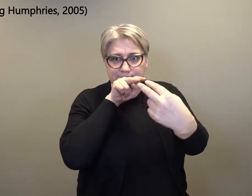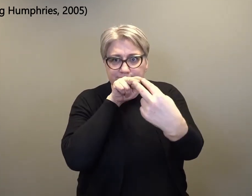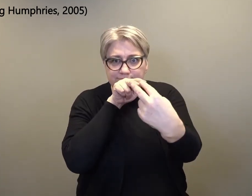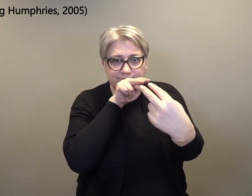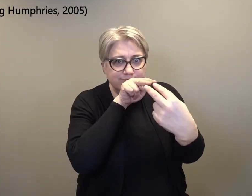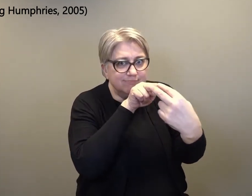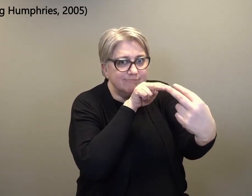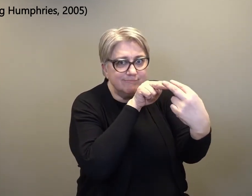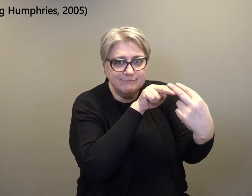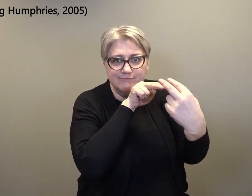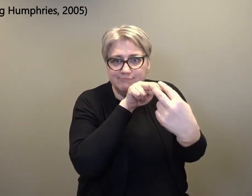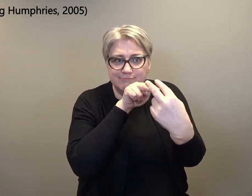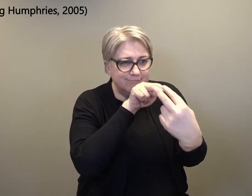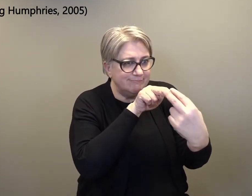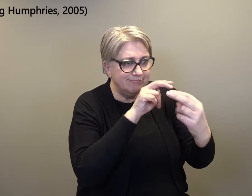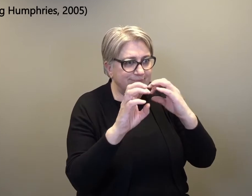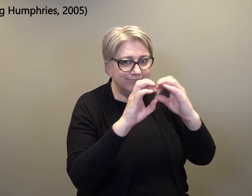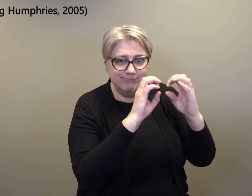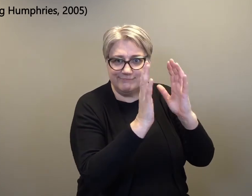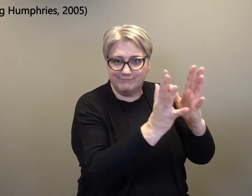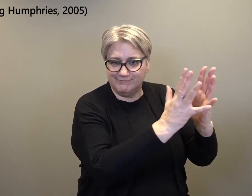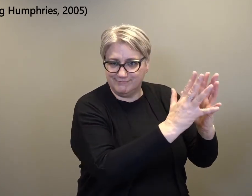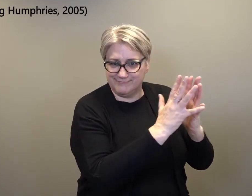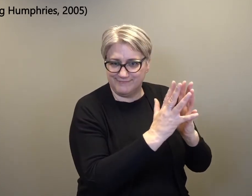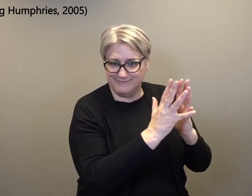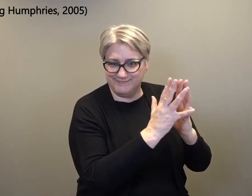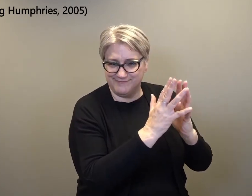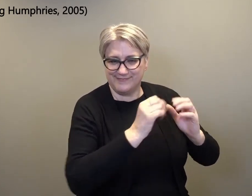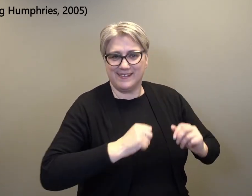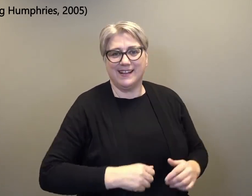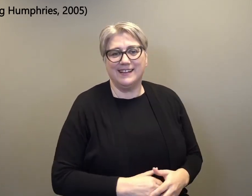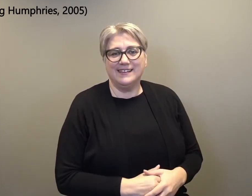við þann eða þá sem rætt er við hverju sinni.